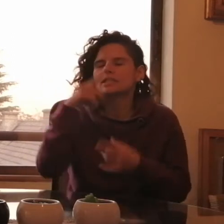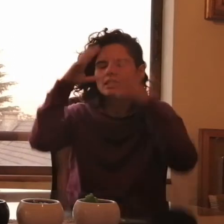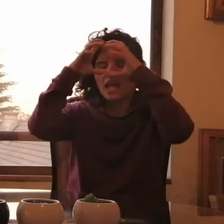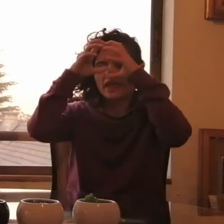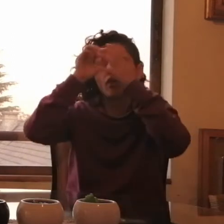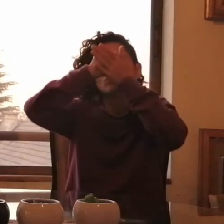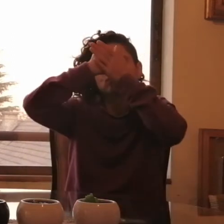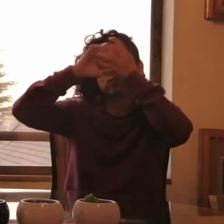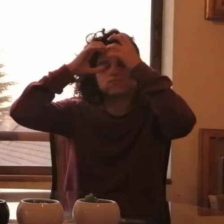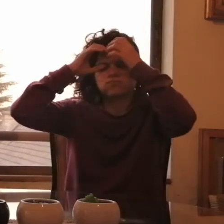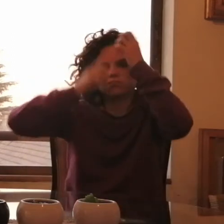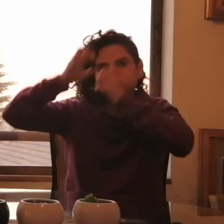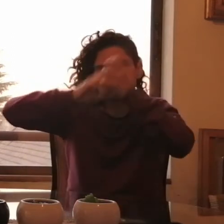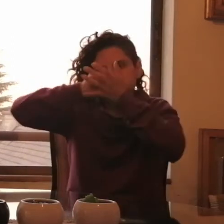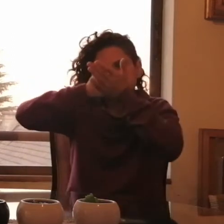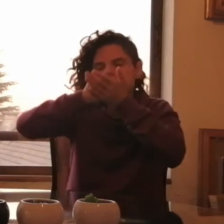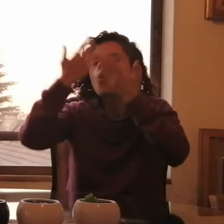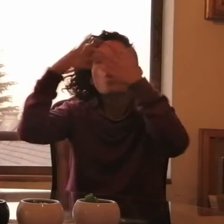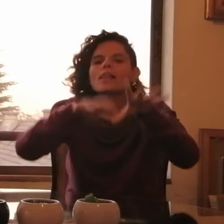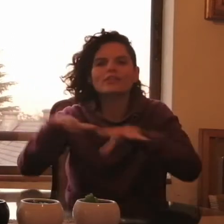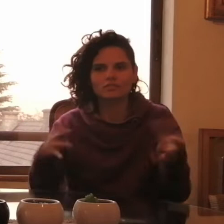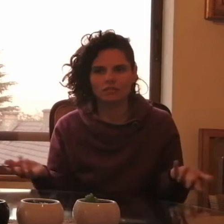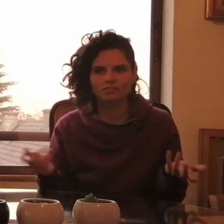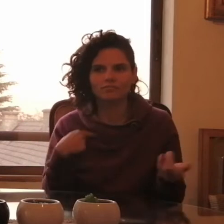puede hacer cualquier cosa la idea es como ingeniatelas que por eso